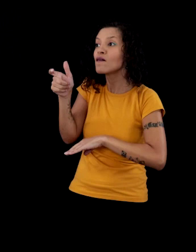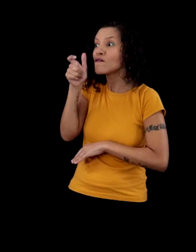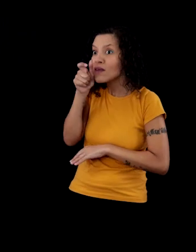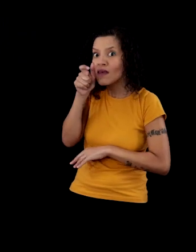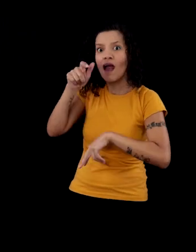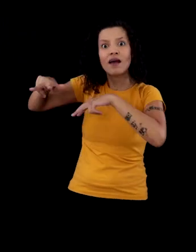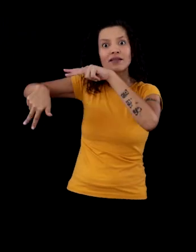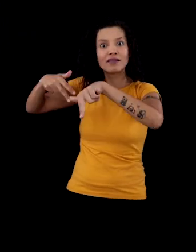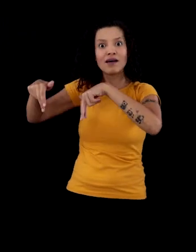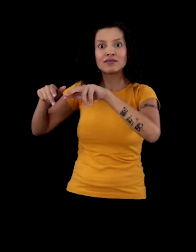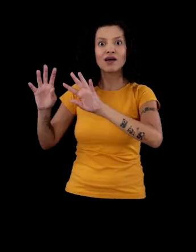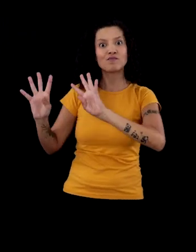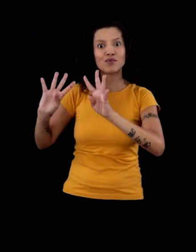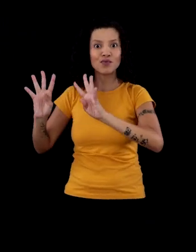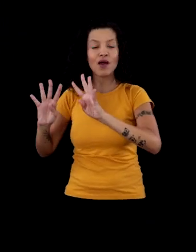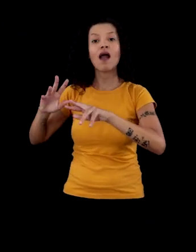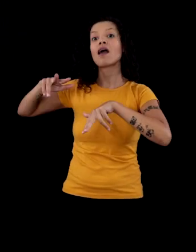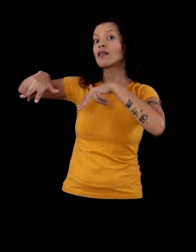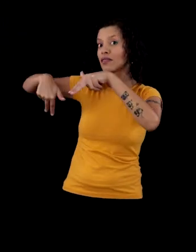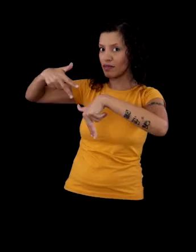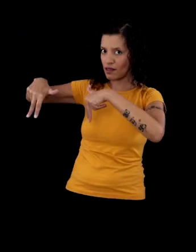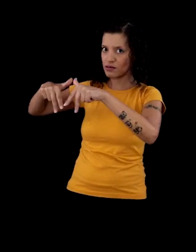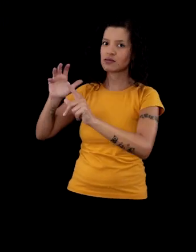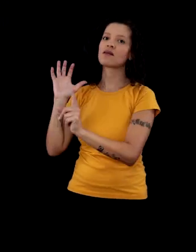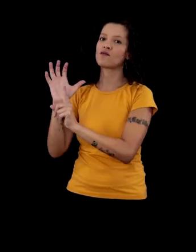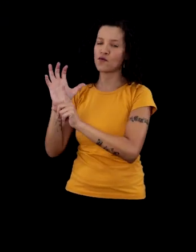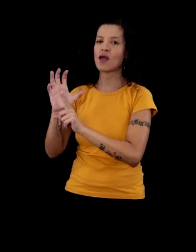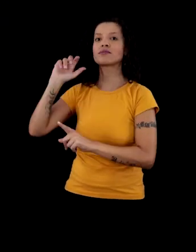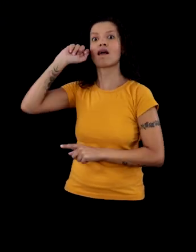via a apresentação das meninas e eram danças africanas.